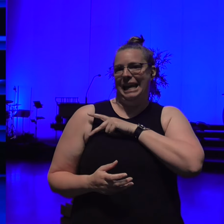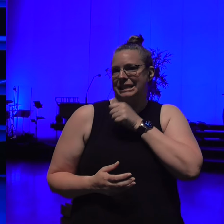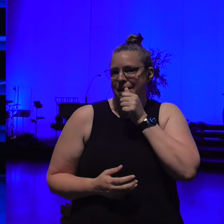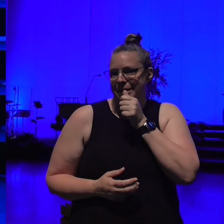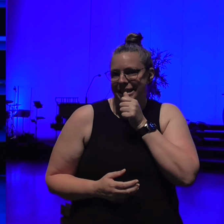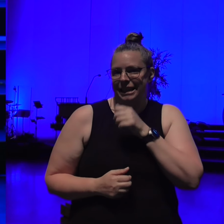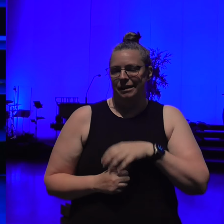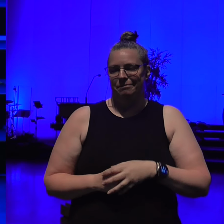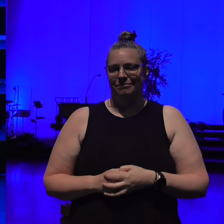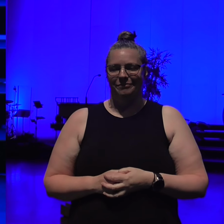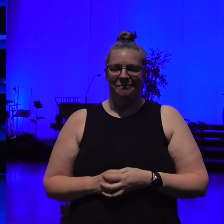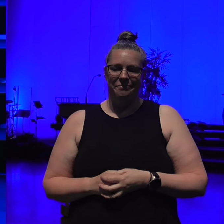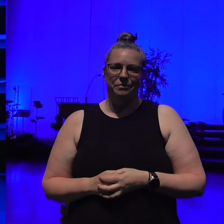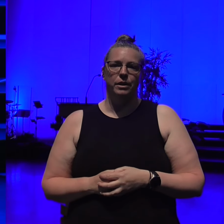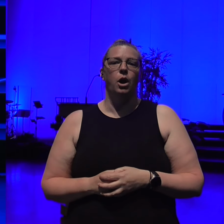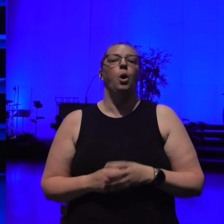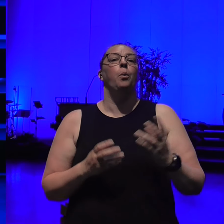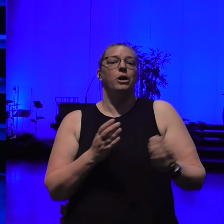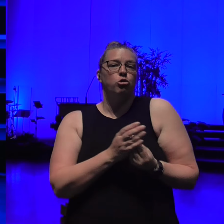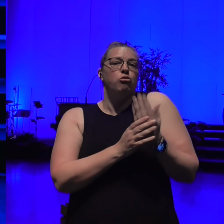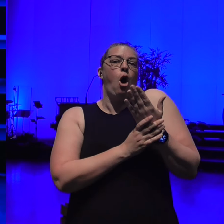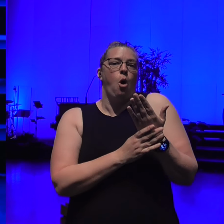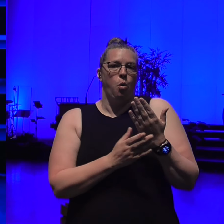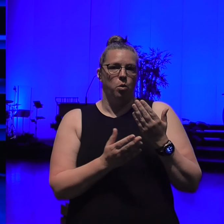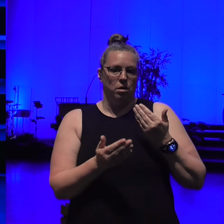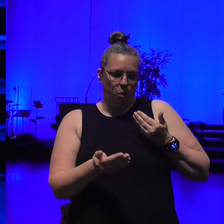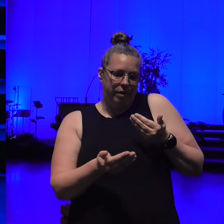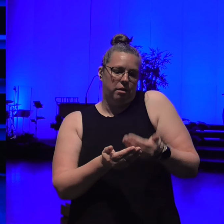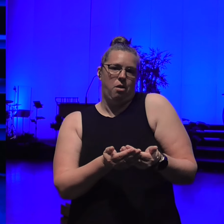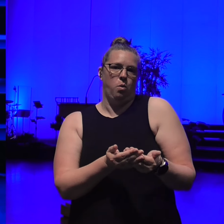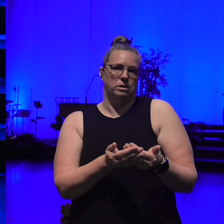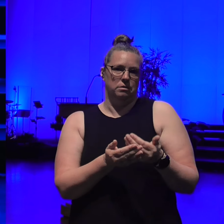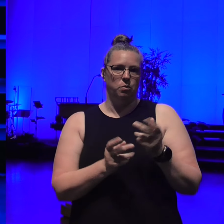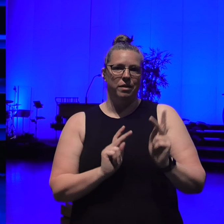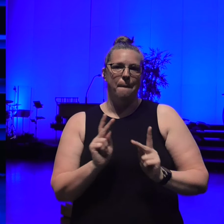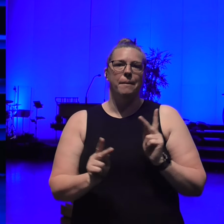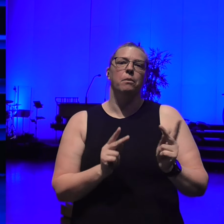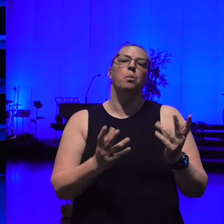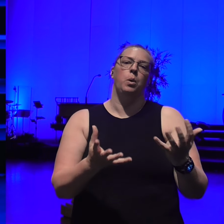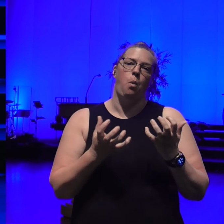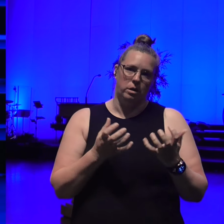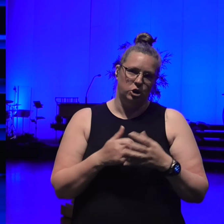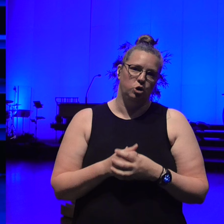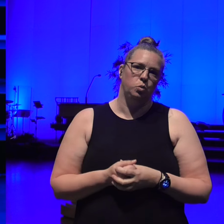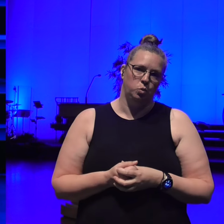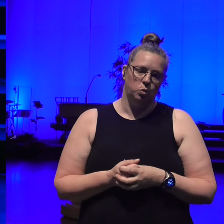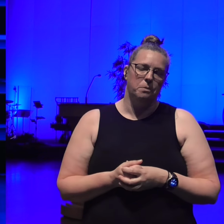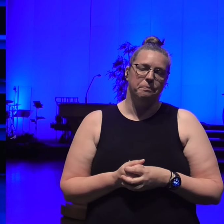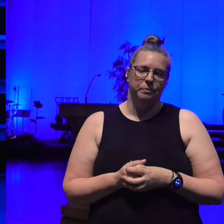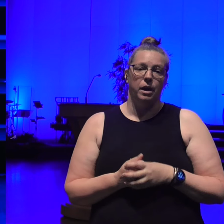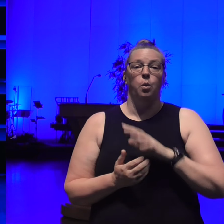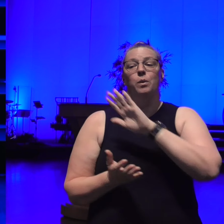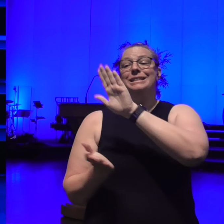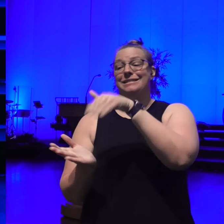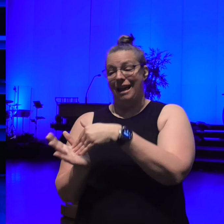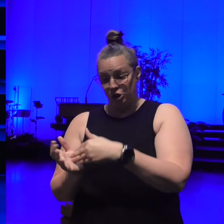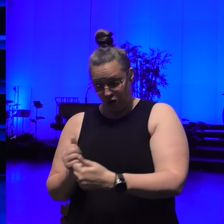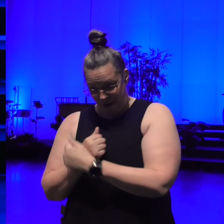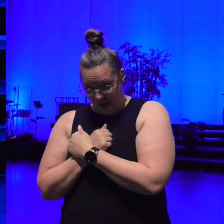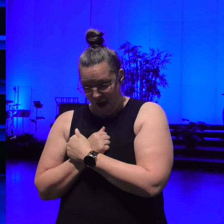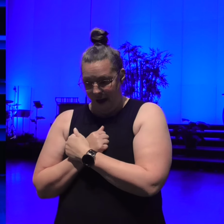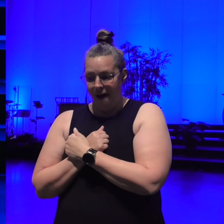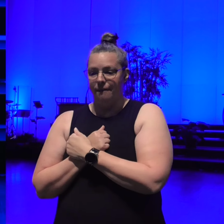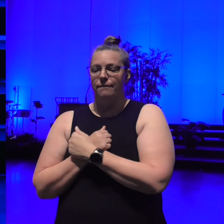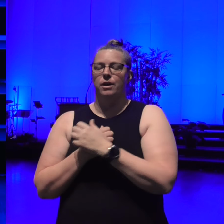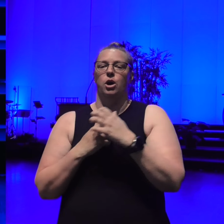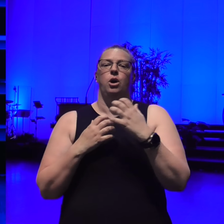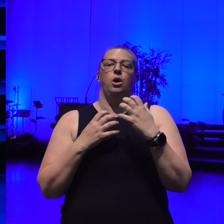cercanía con las personas con las que queremos sentirnos más cerca en nuestras vidas Centrado enamorado, compasivo